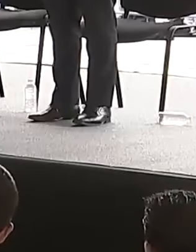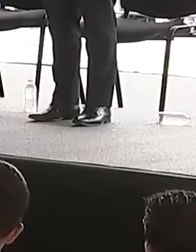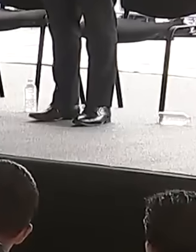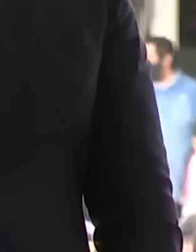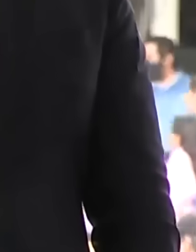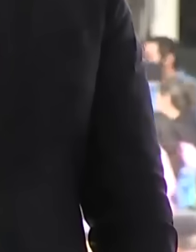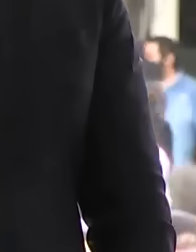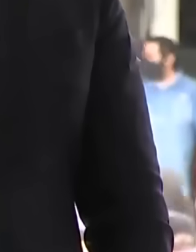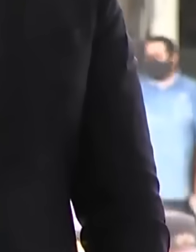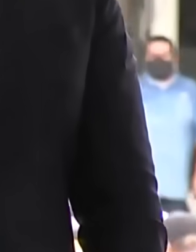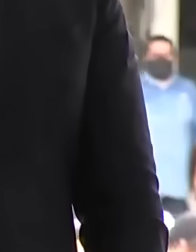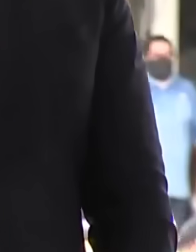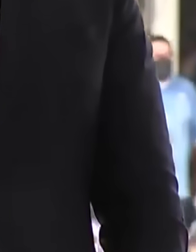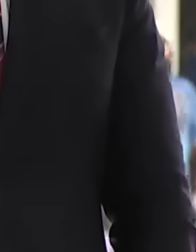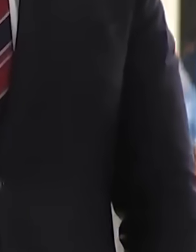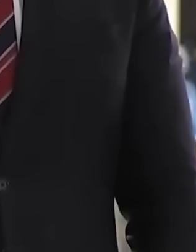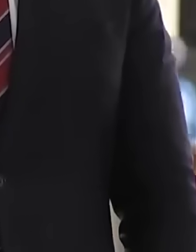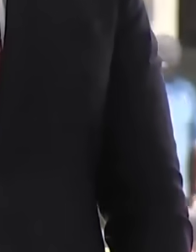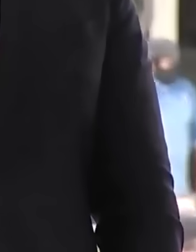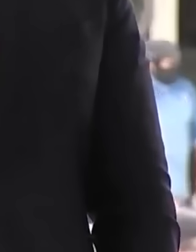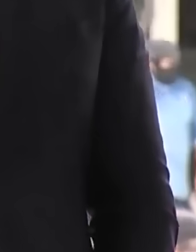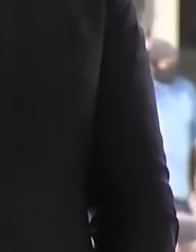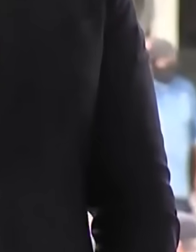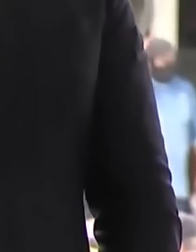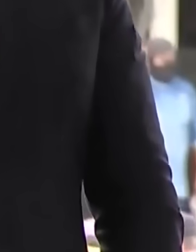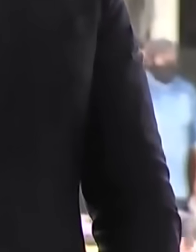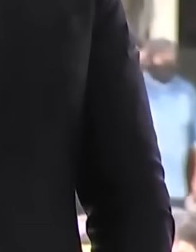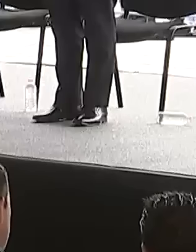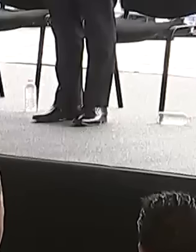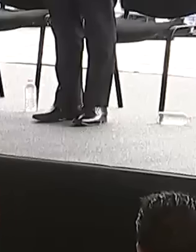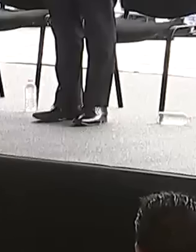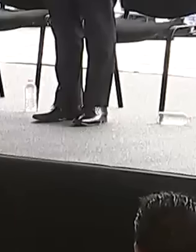sin patria siere de la paz de